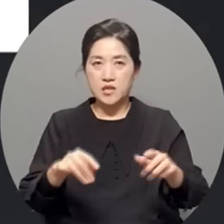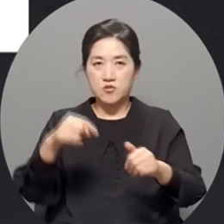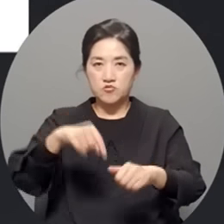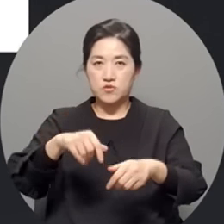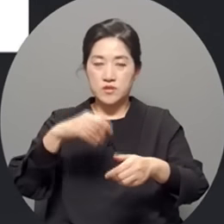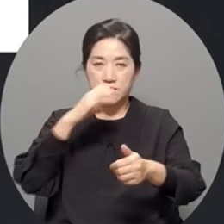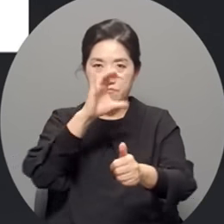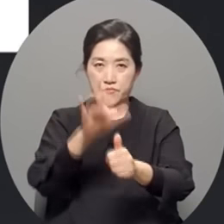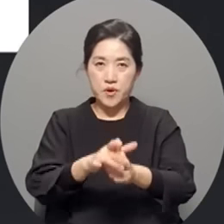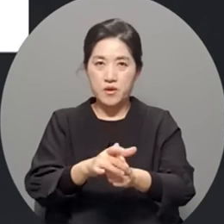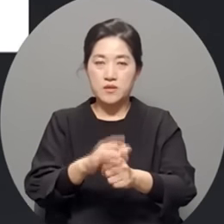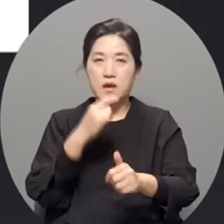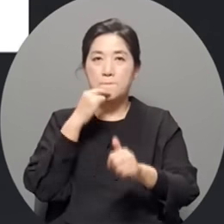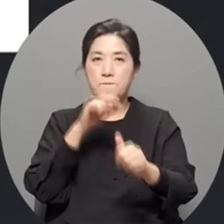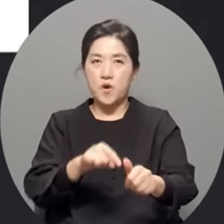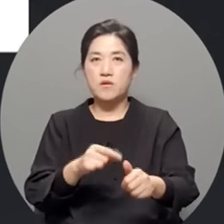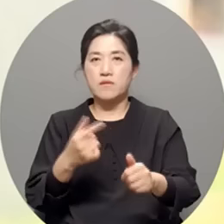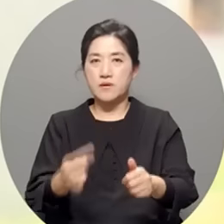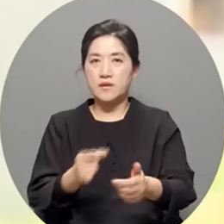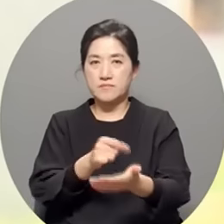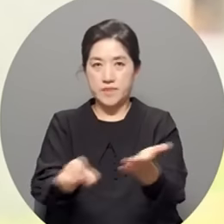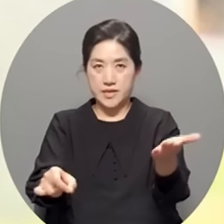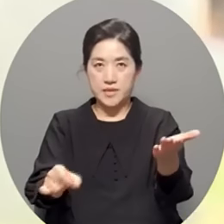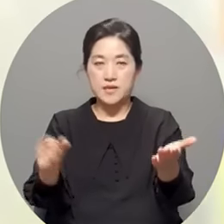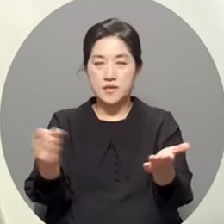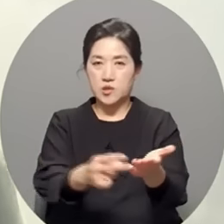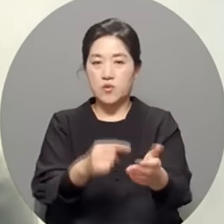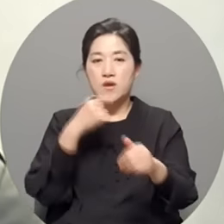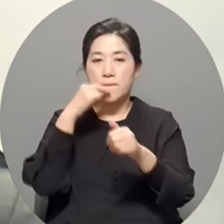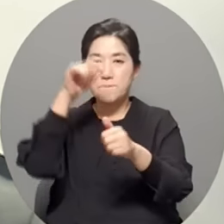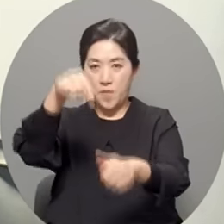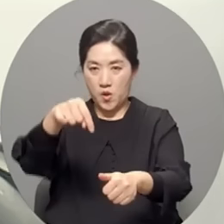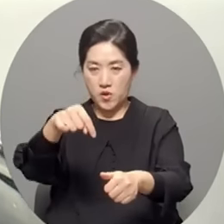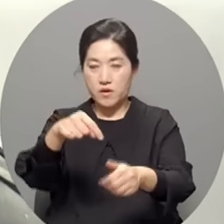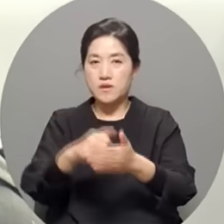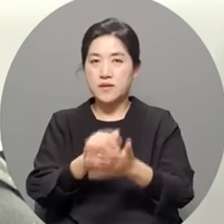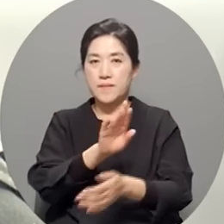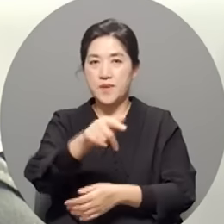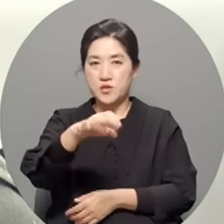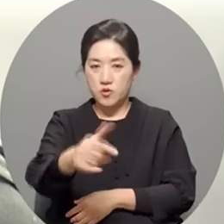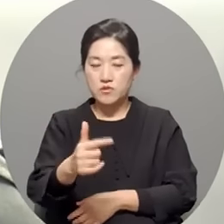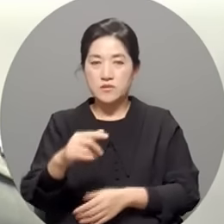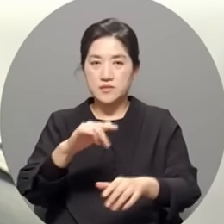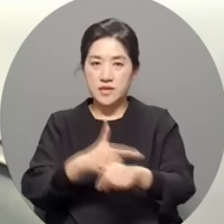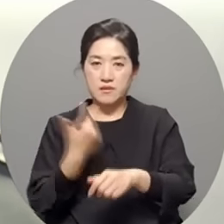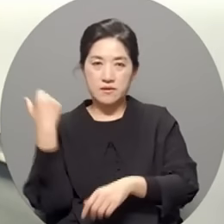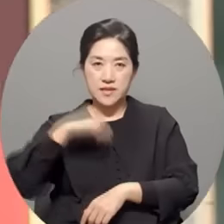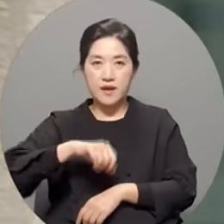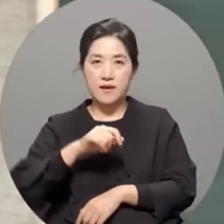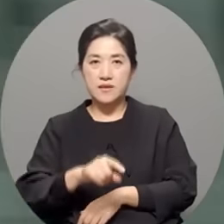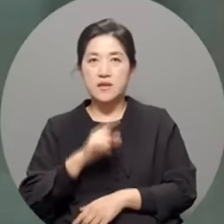해병대 사령관이 사건 이첩을 보류하라고 지시한 건 개별적, 구체적 의무를 부과하는 명령이라고 적었습니다.